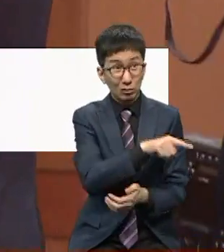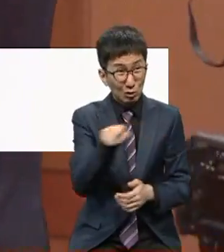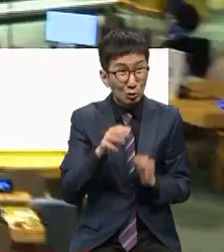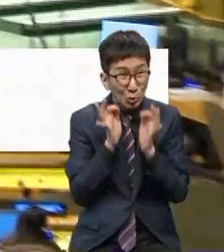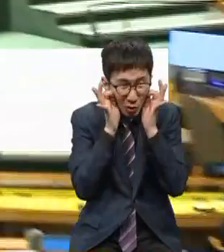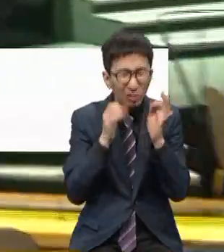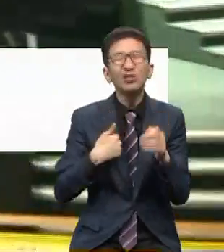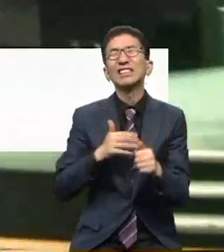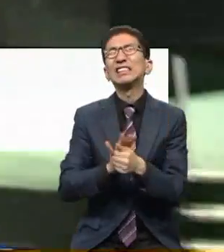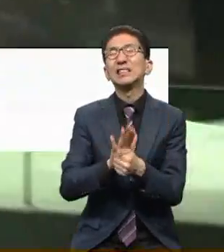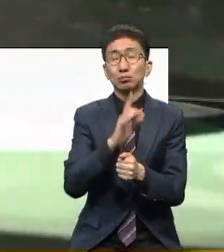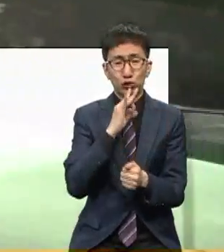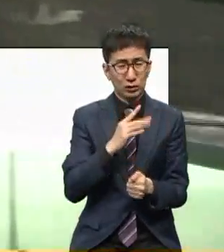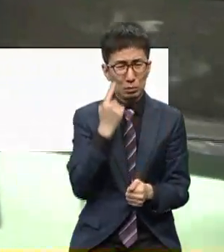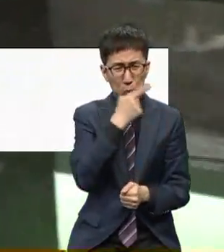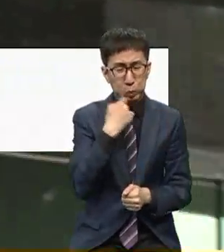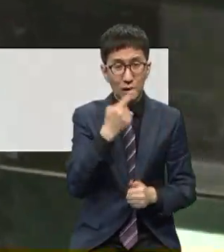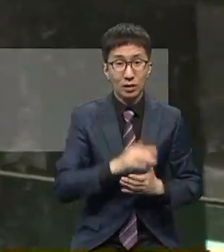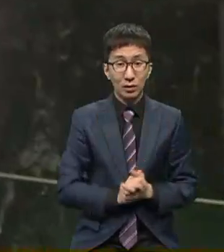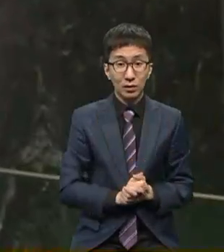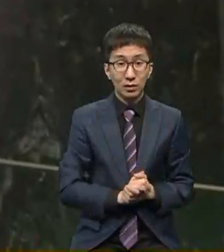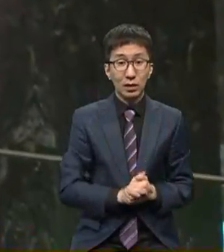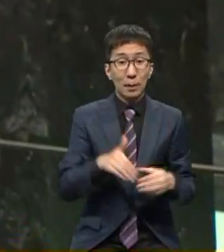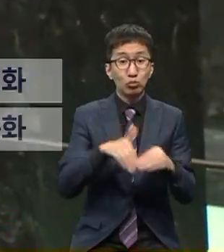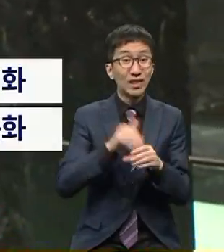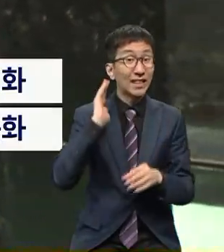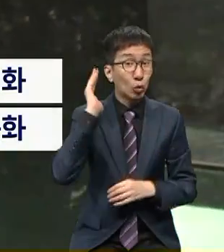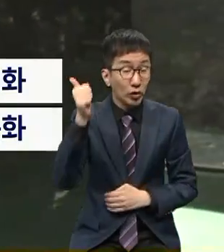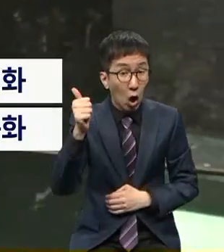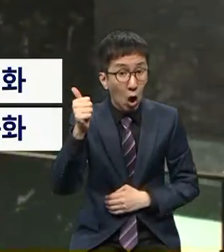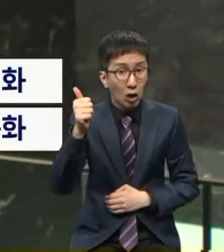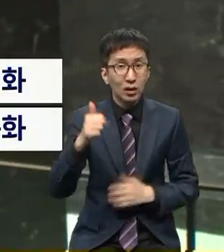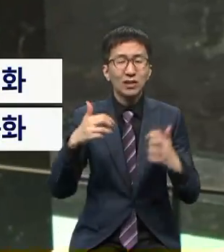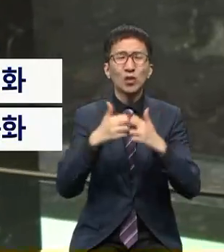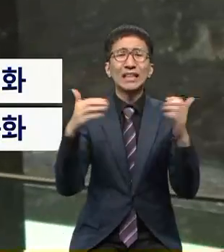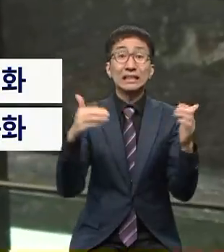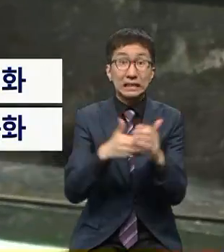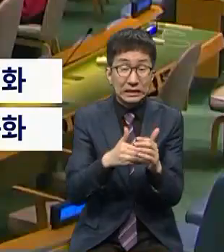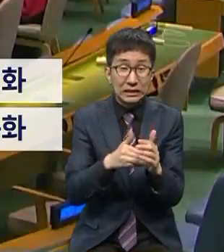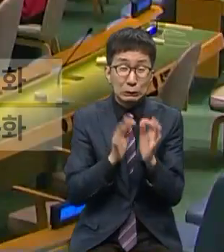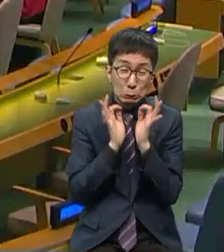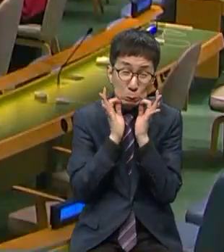임기 말에 이른 문 대통령이 종전 선언을 적극 성사시키기는 어렵다는 관측이